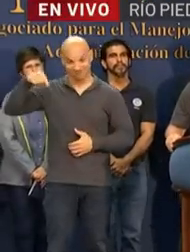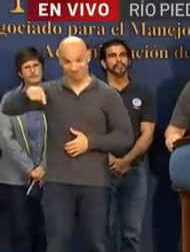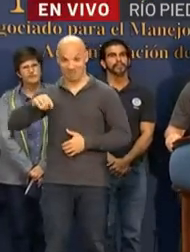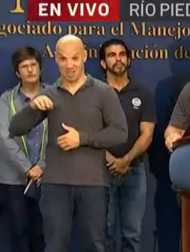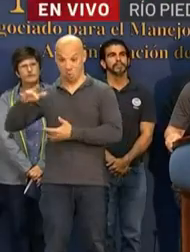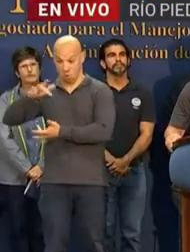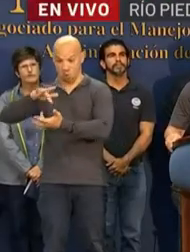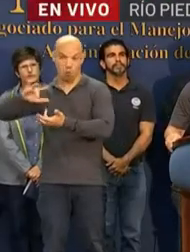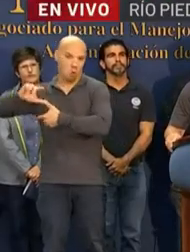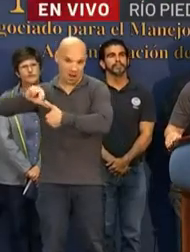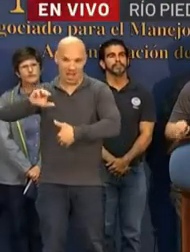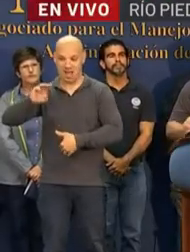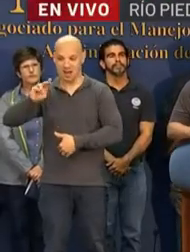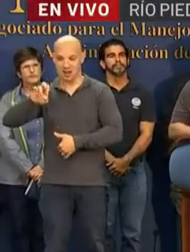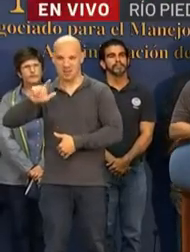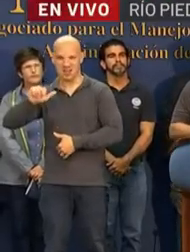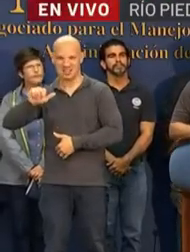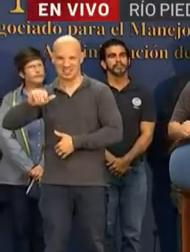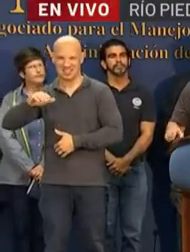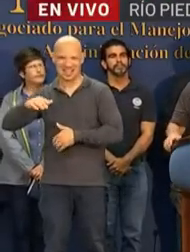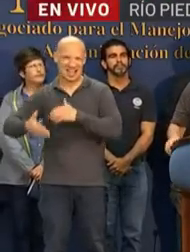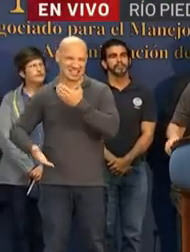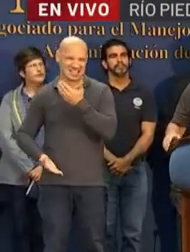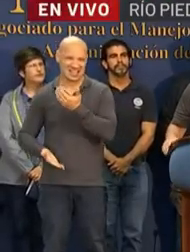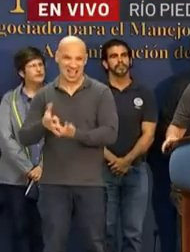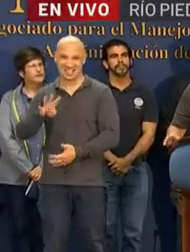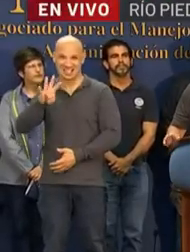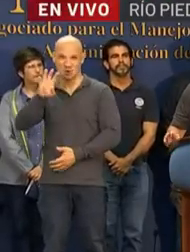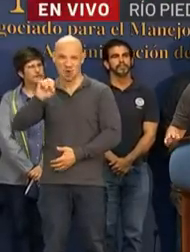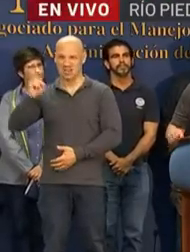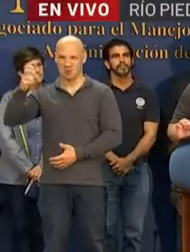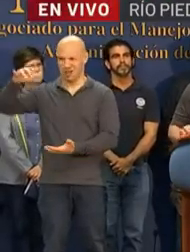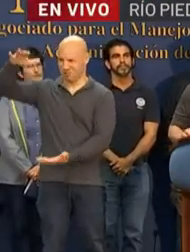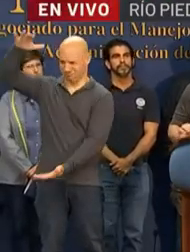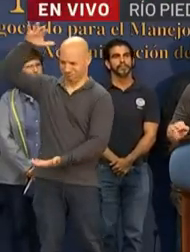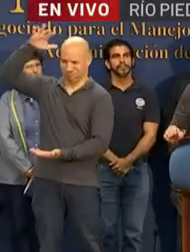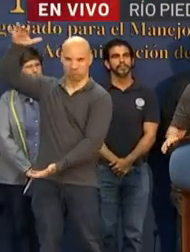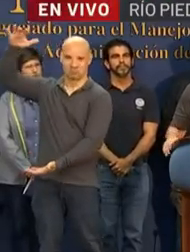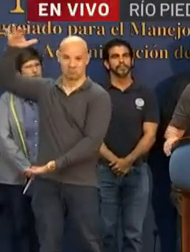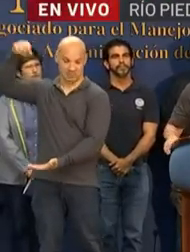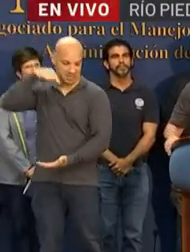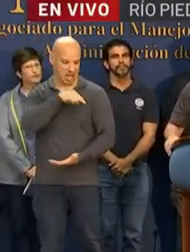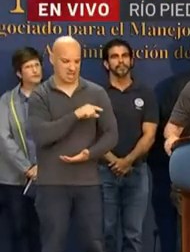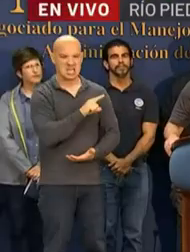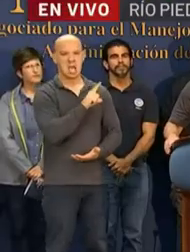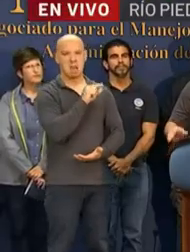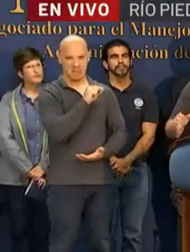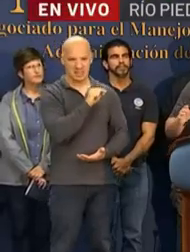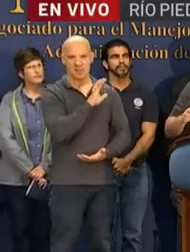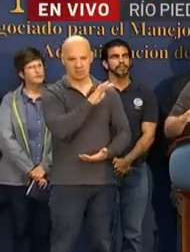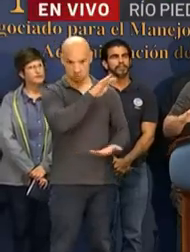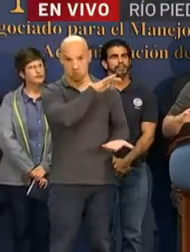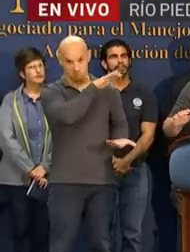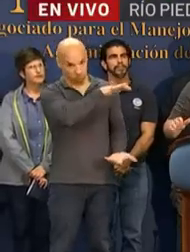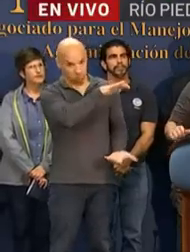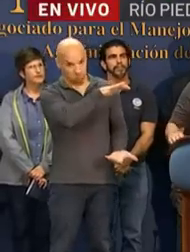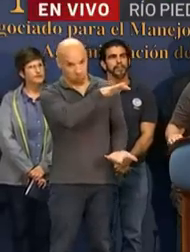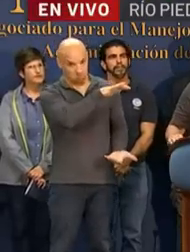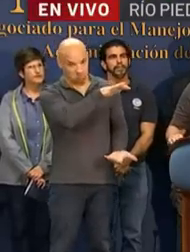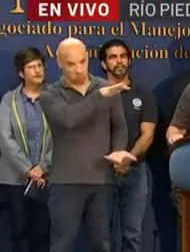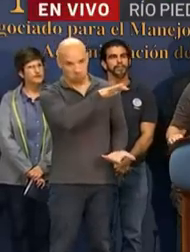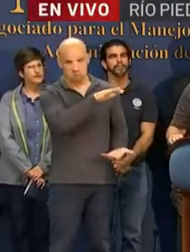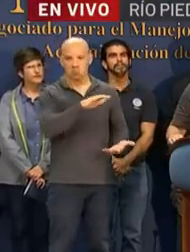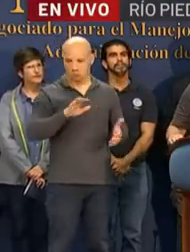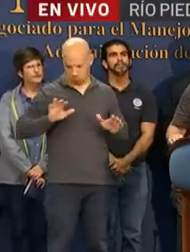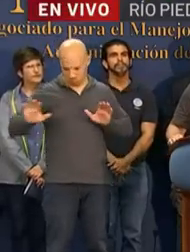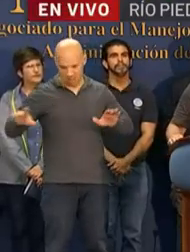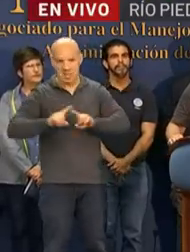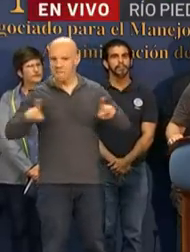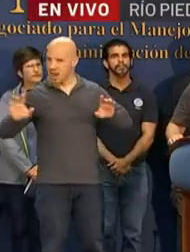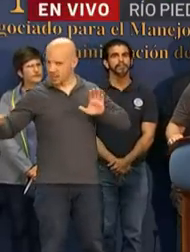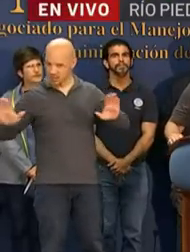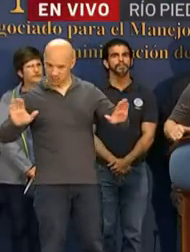EN TÉRMINOS DE COMPARAR CON